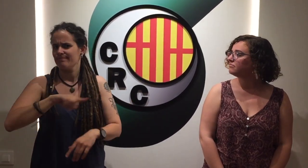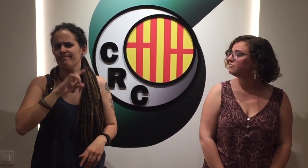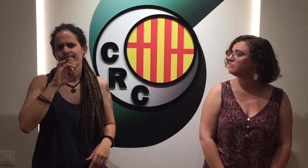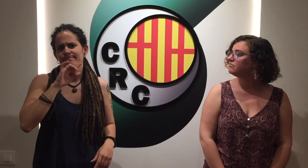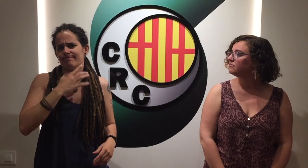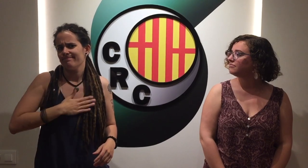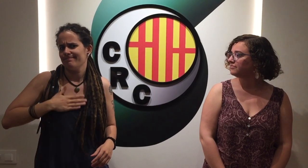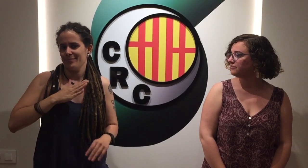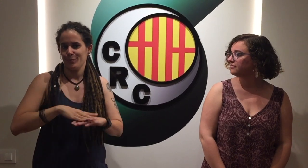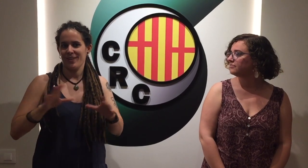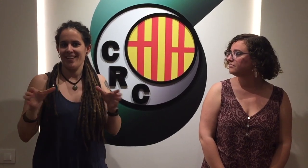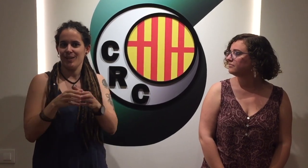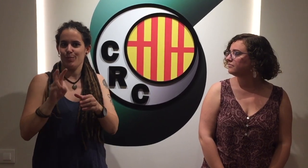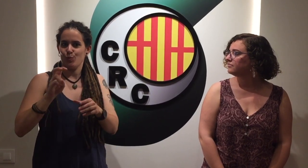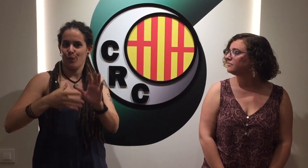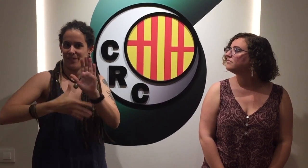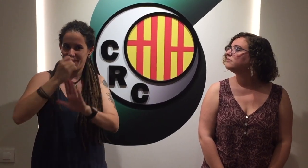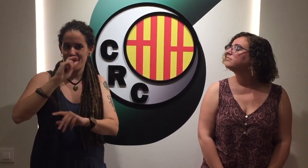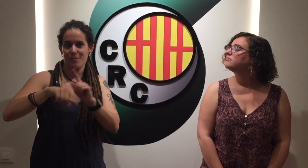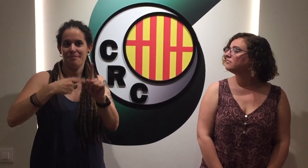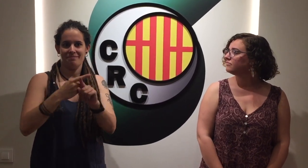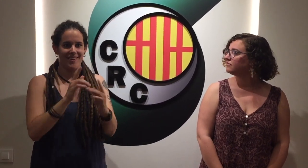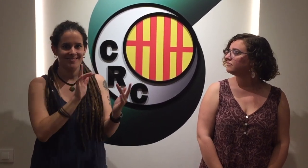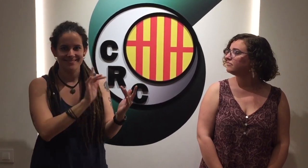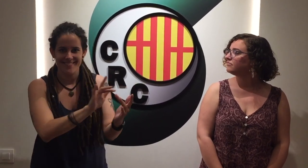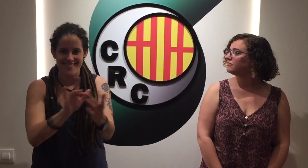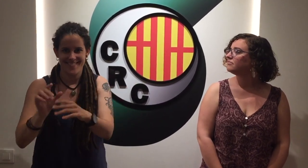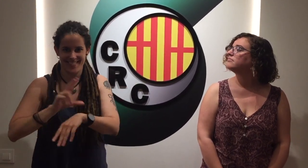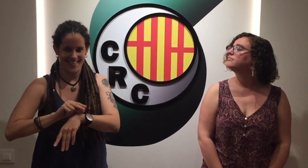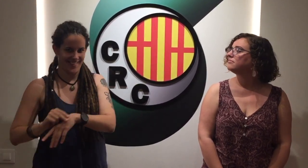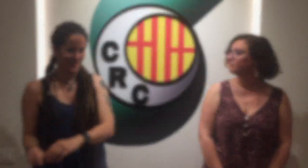y estamos muy contentas de poder debatir, compartir y conocer a nuestrxs delegadxs catalanes.